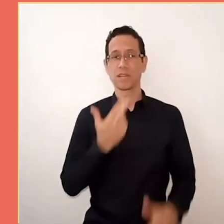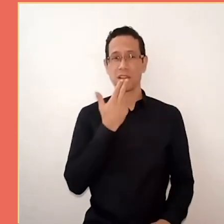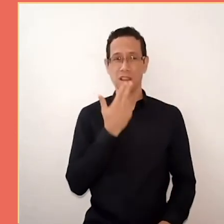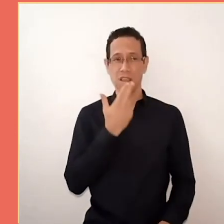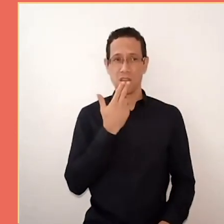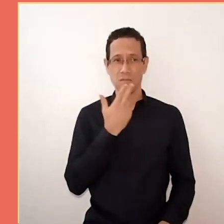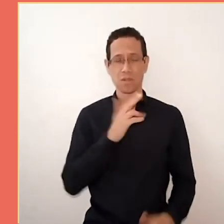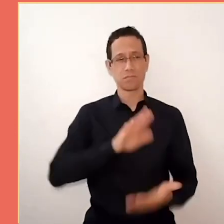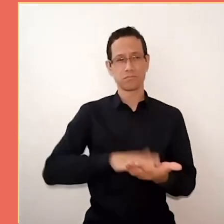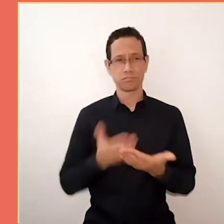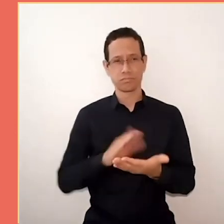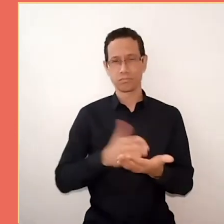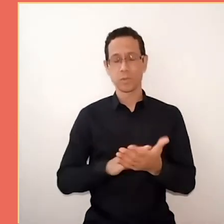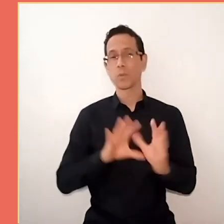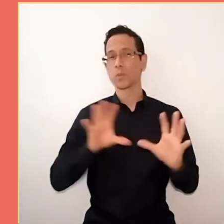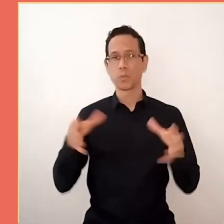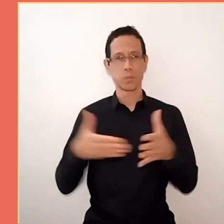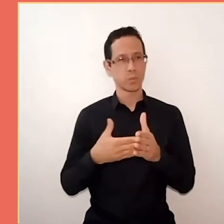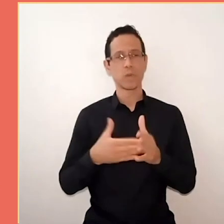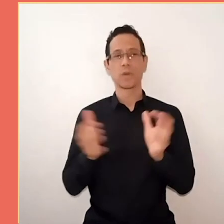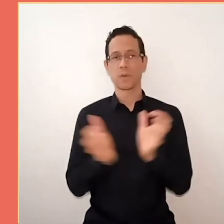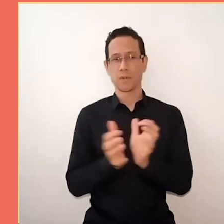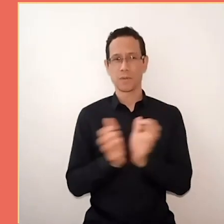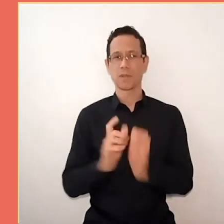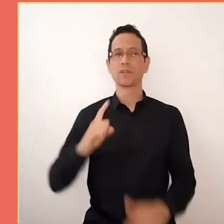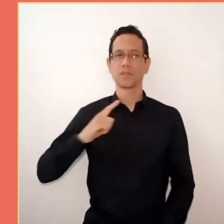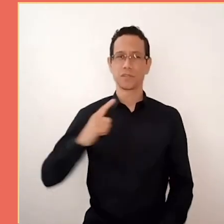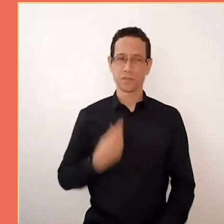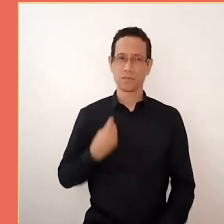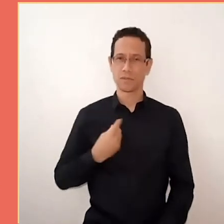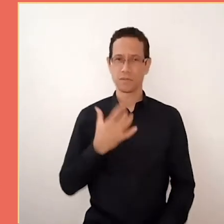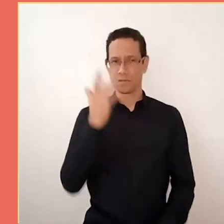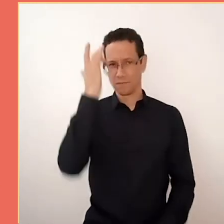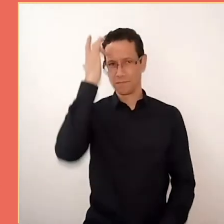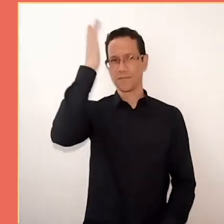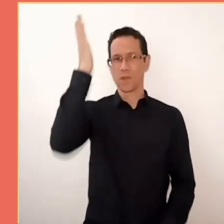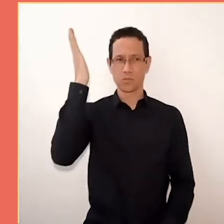agradecer toda a equipe que esteve com a gente, que parece fácil montar isso, o Zoom, gente,